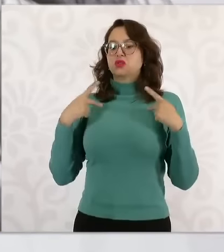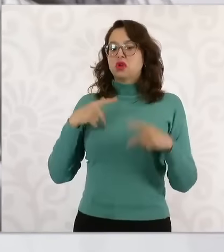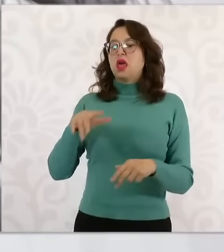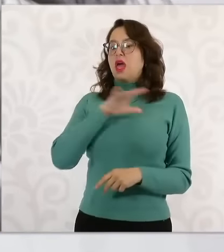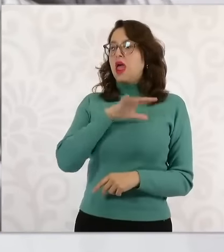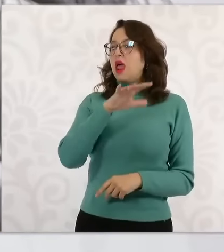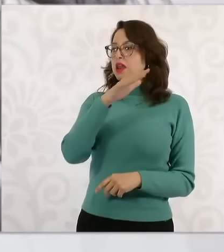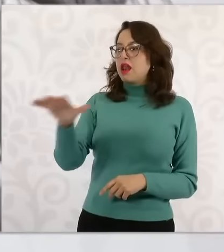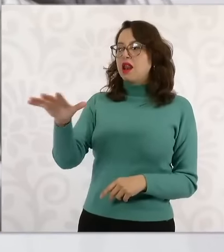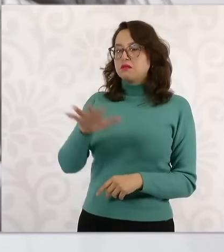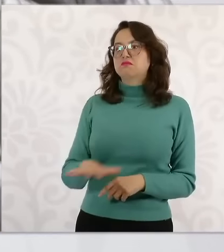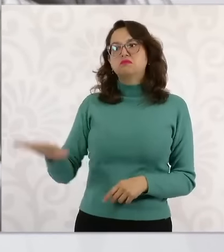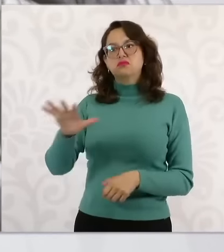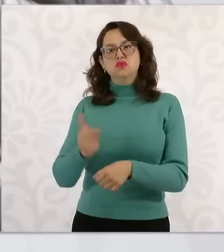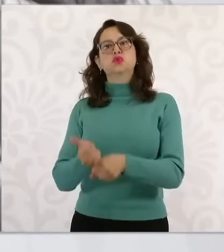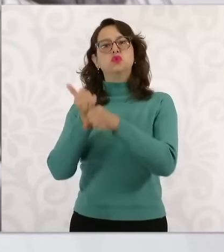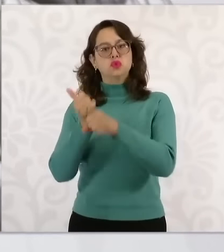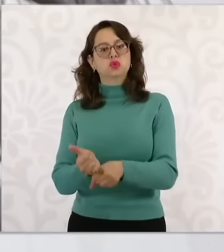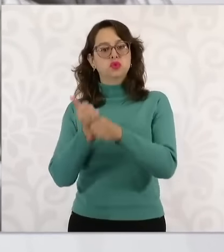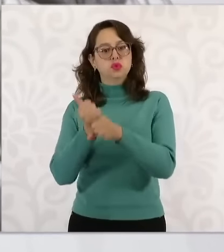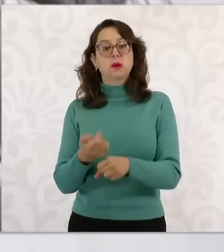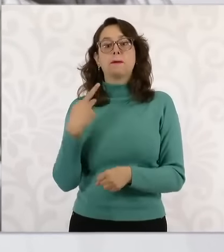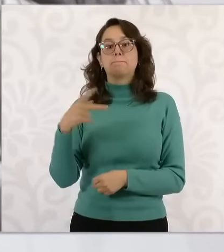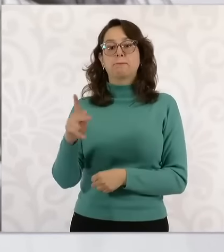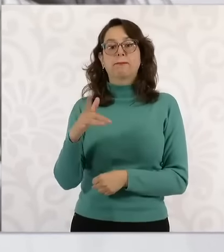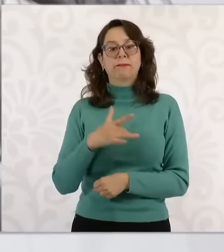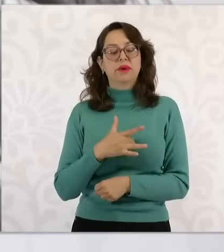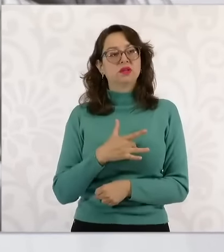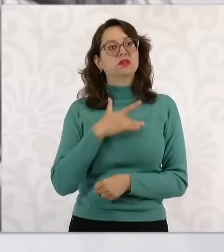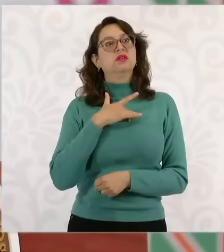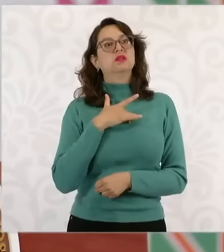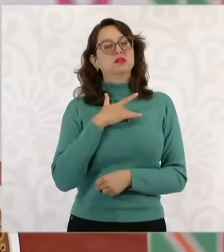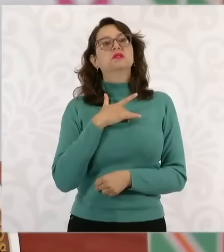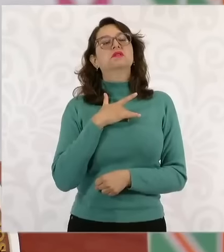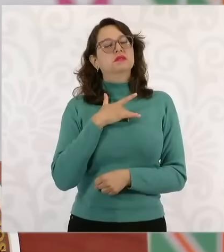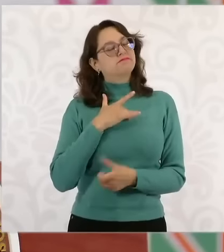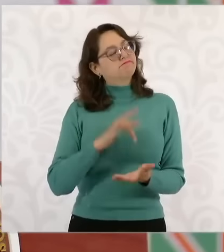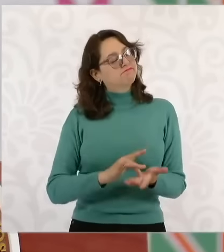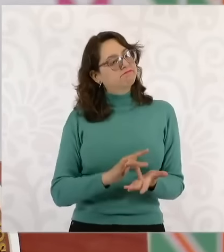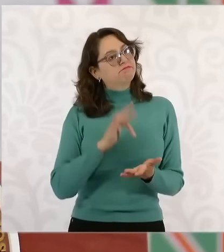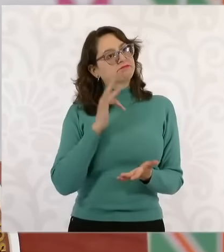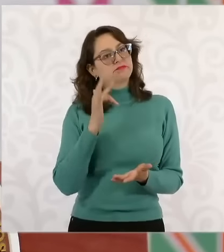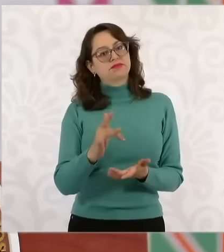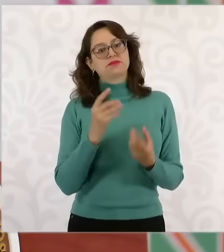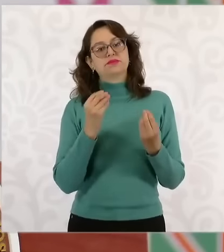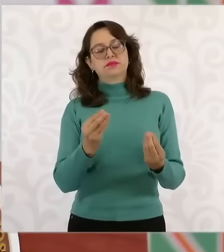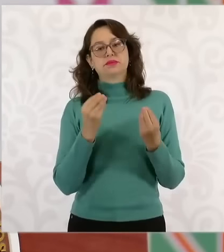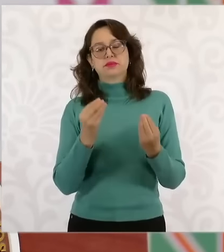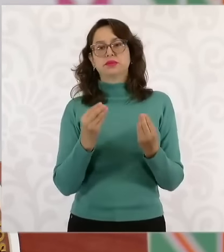pues increíblemente frente a la situación que viven con mucho agradecimiento y como